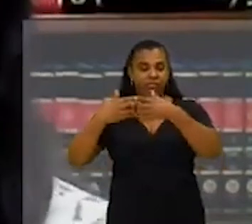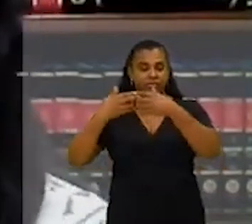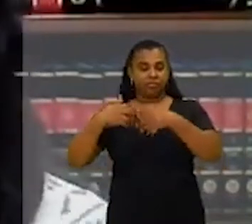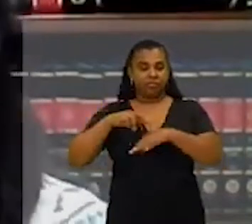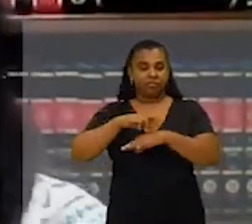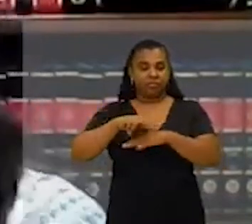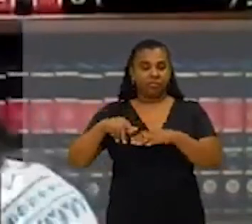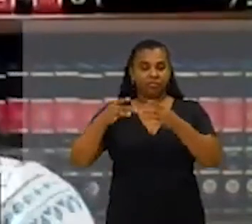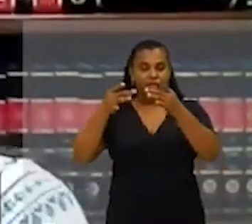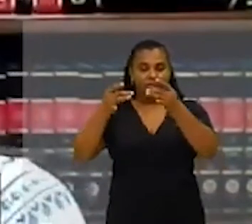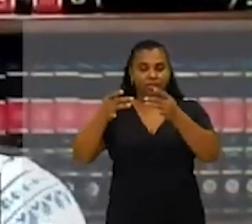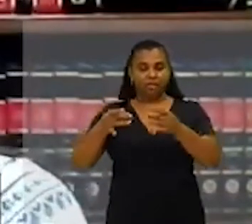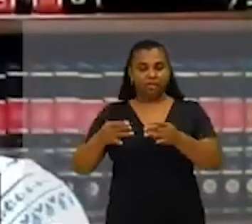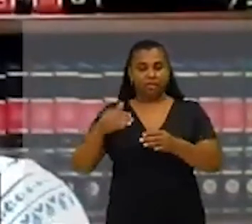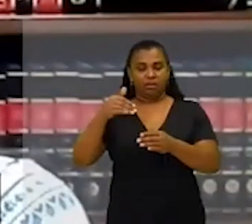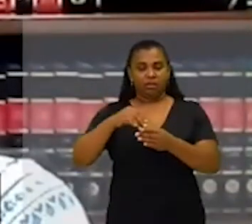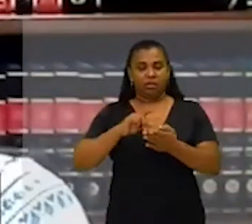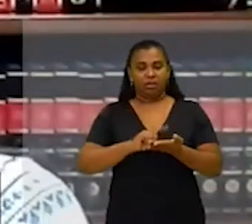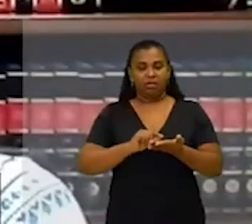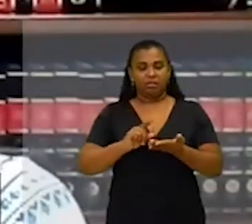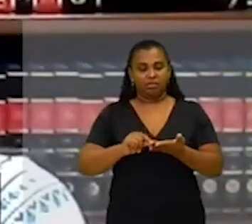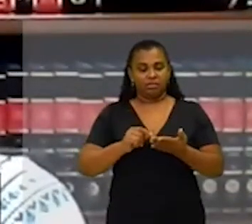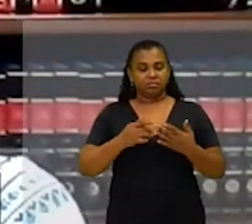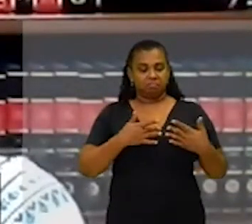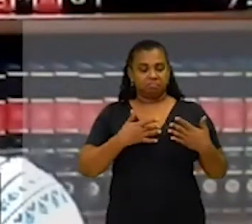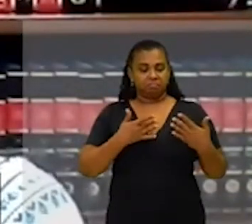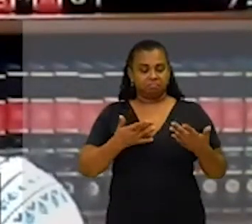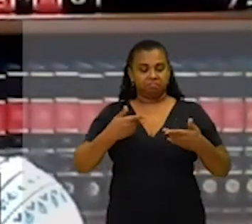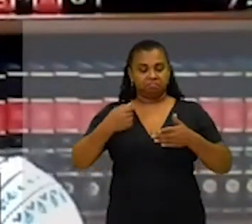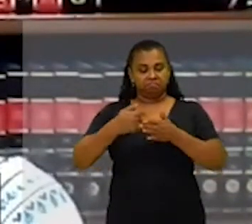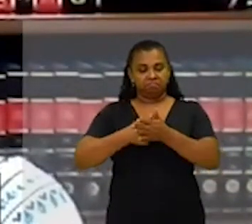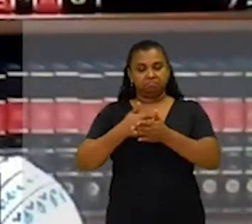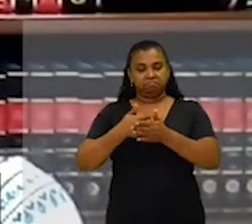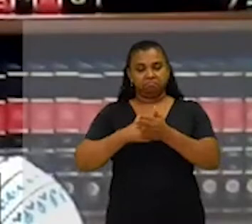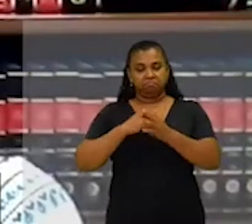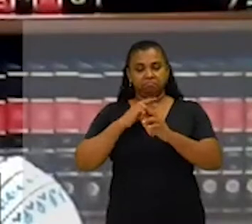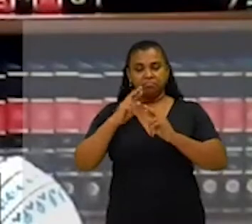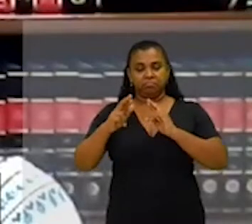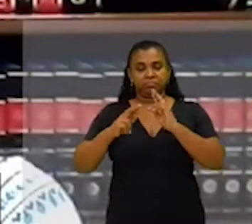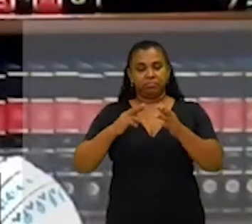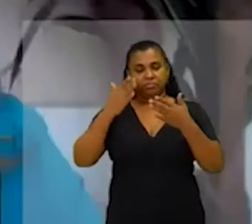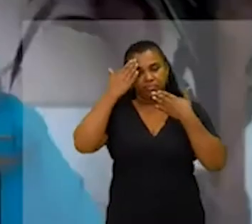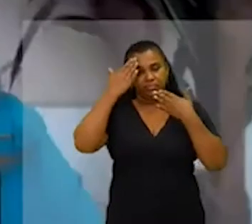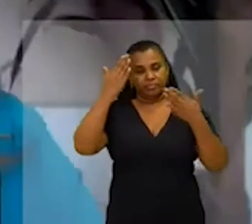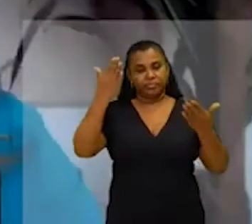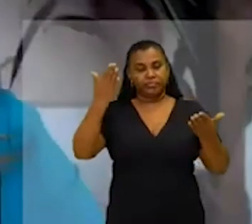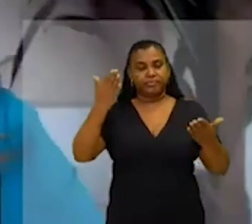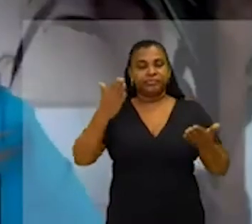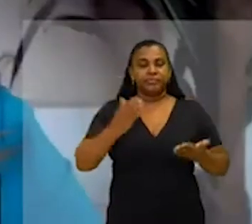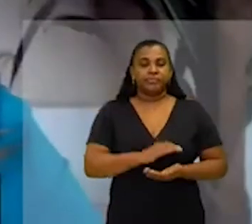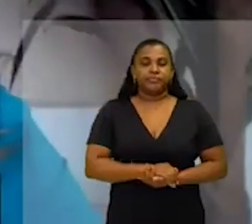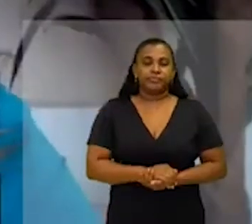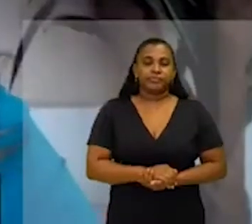no artigo e fica à disposição obrigado Oi Isa muito obrigada pelas suas considerações